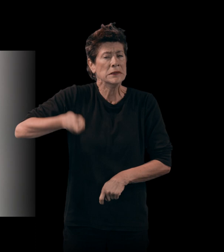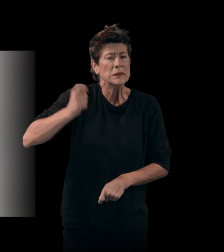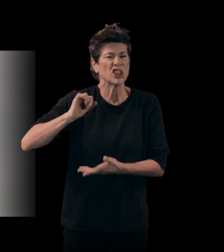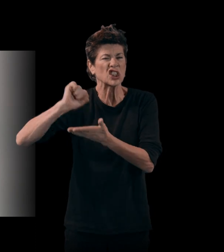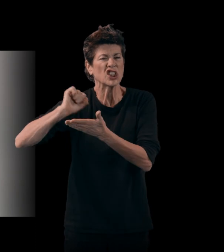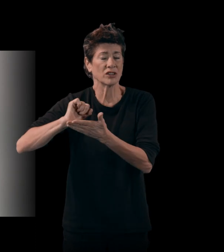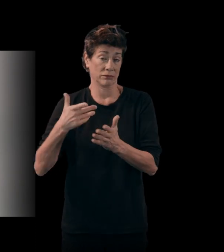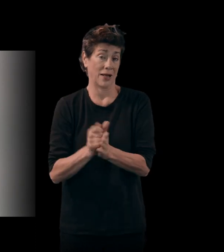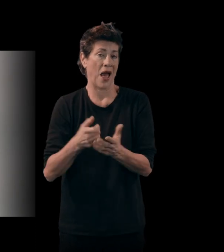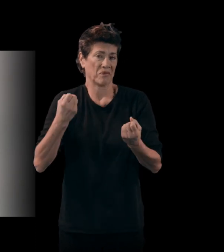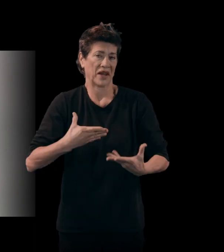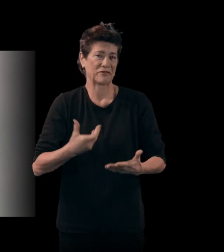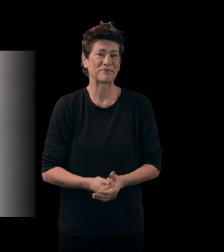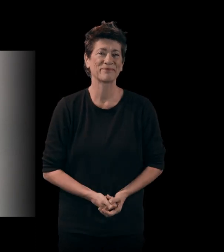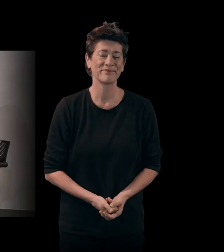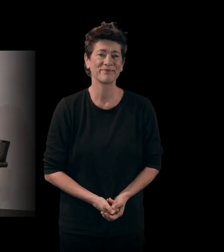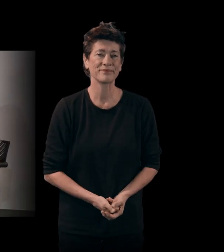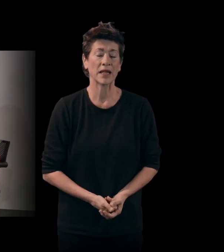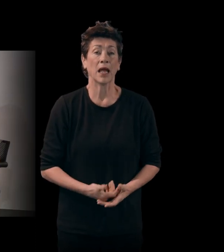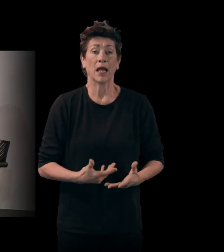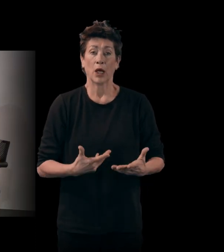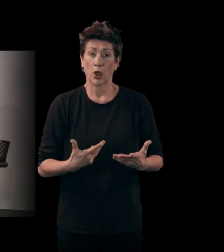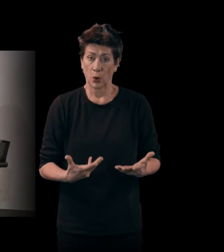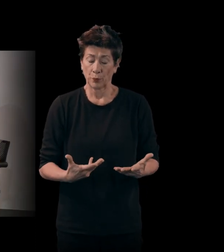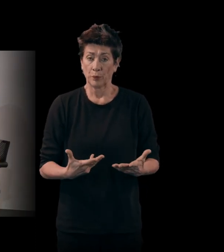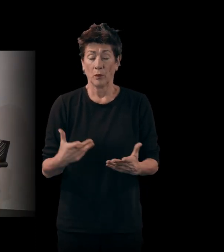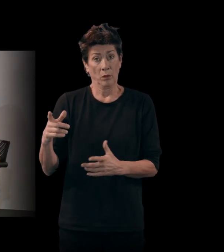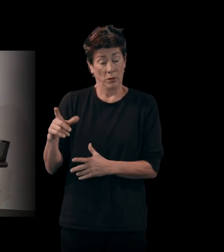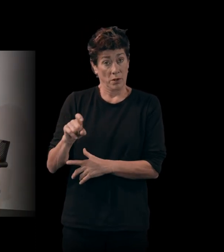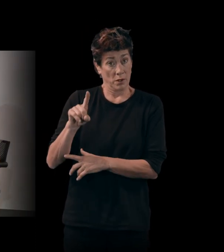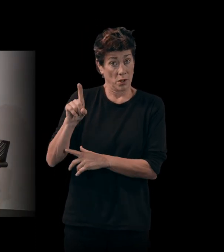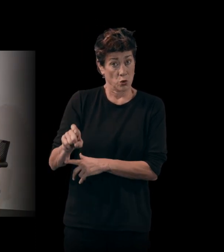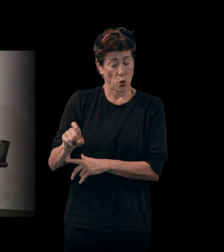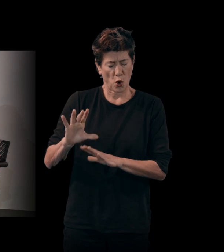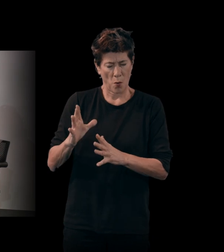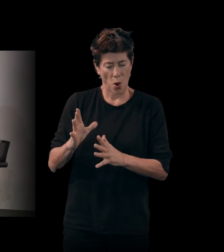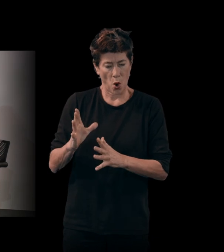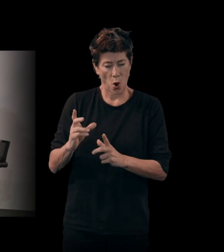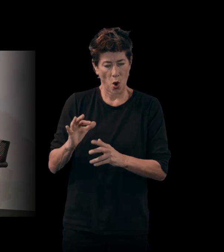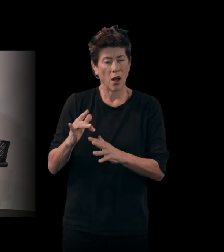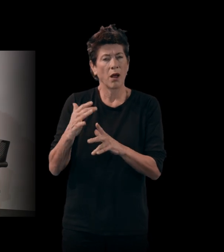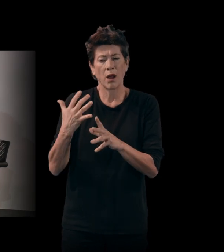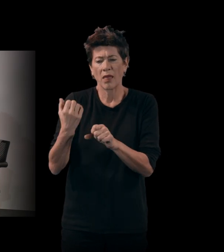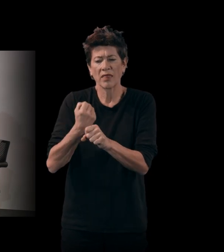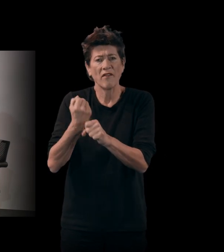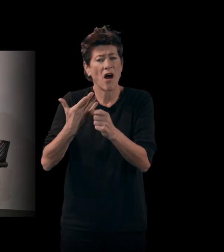Et donc, la question. Comment formuler ça en question, ce travail sur la langue qui est partout ?